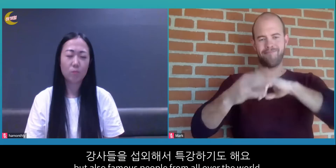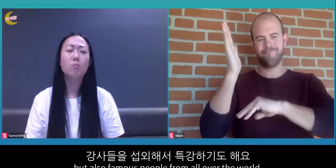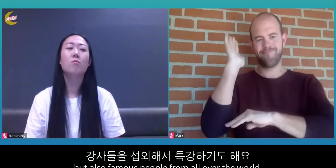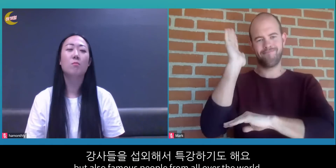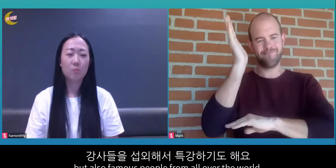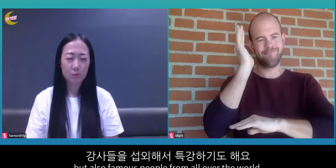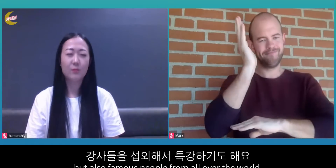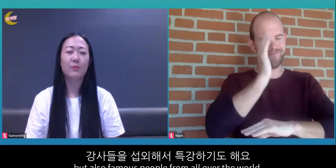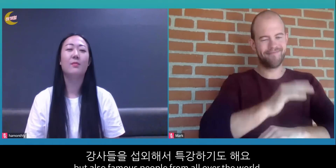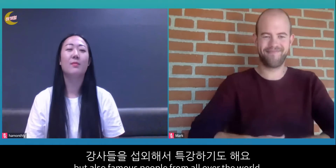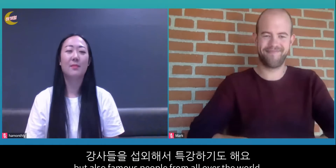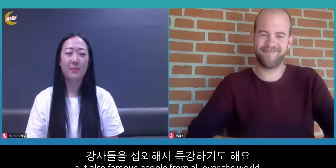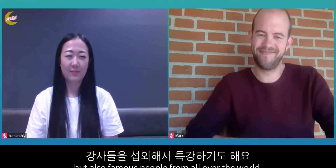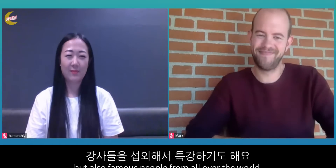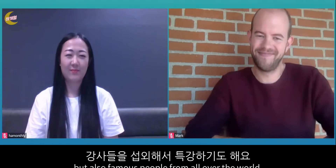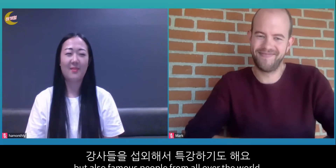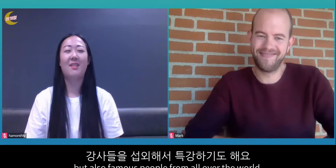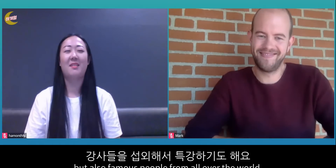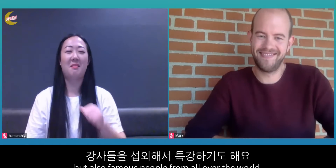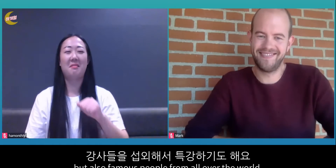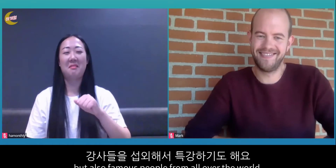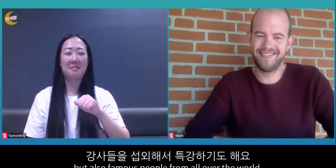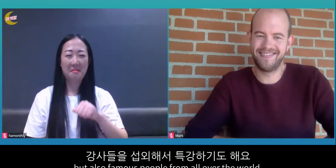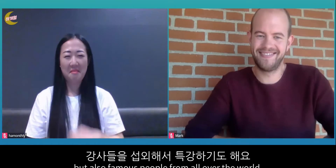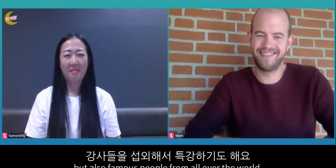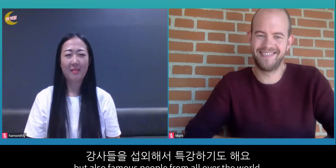を招いて講演を行っ ています。